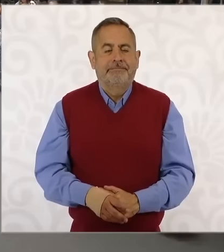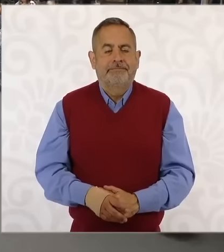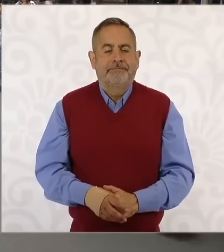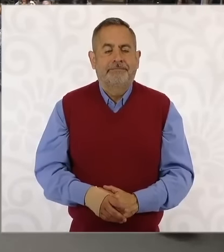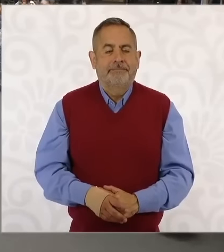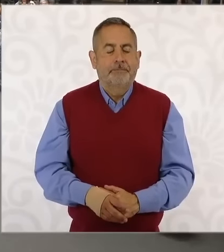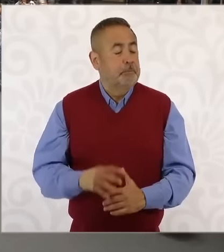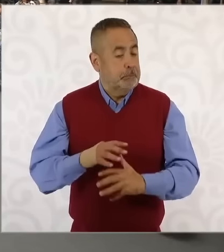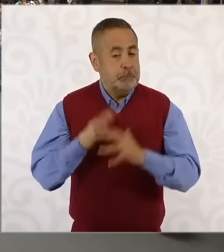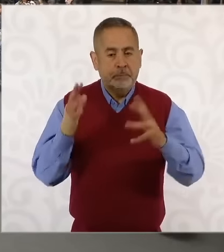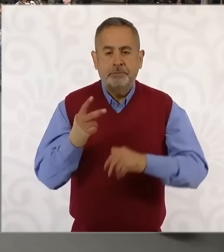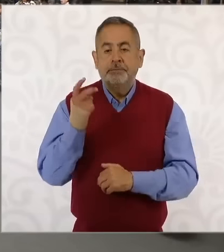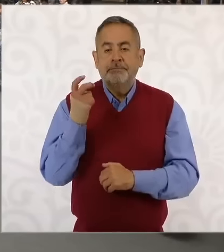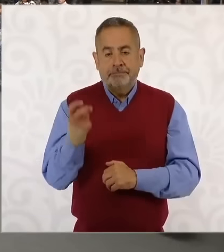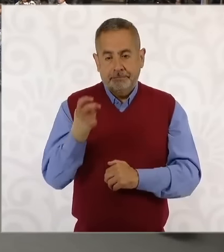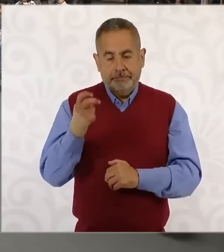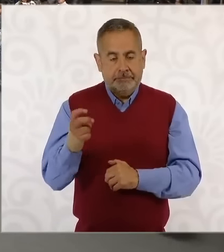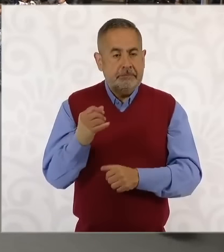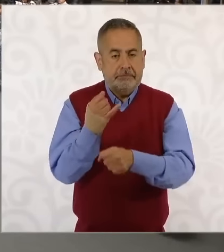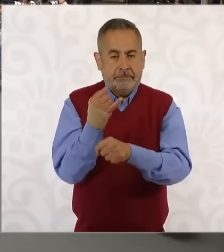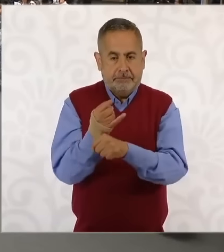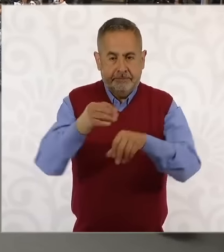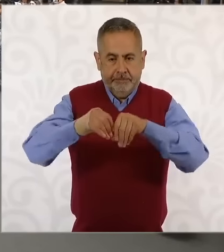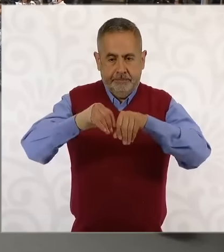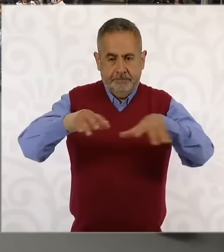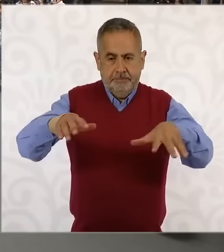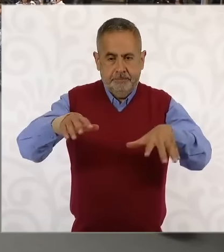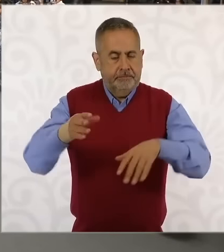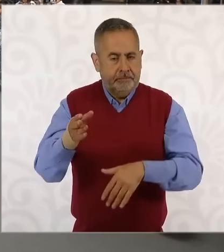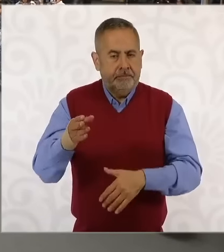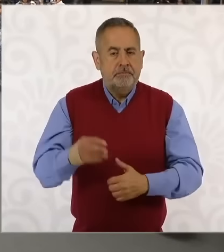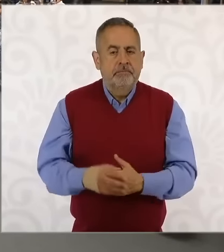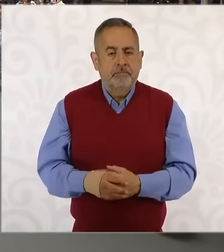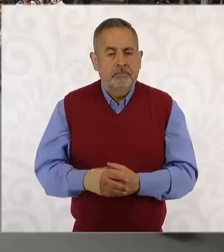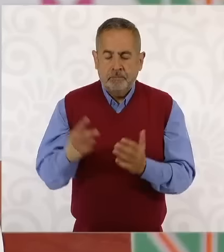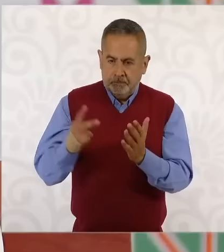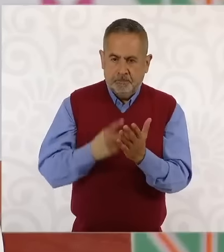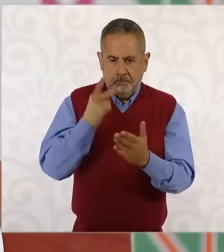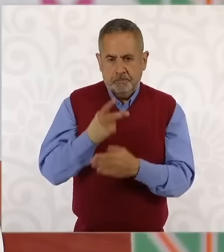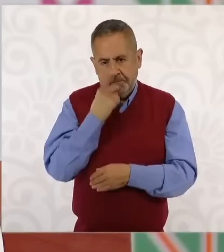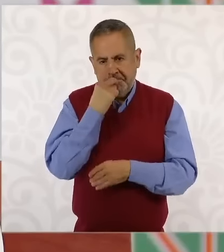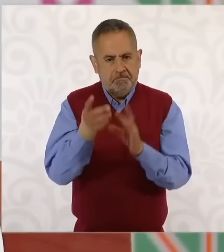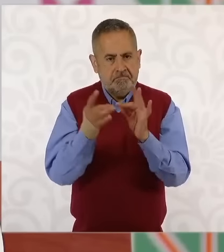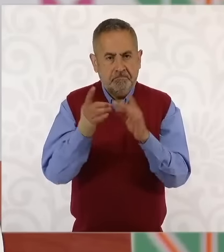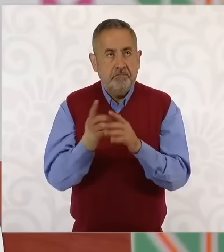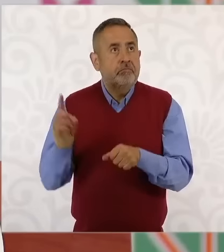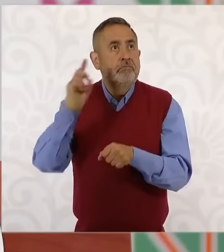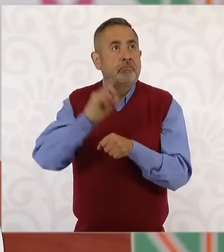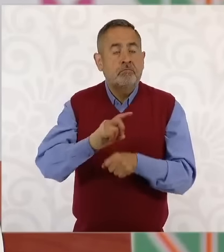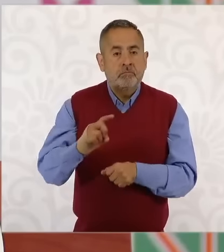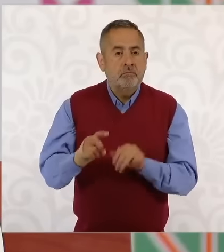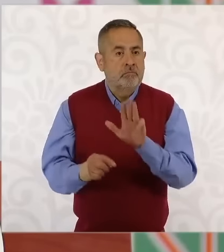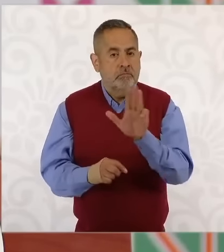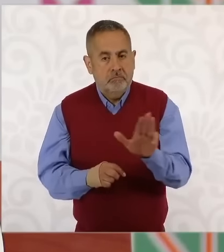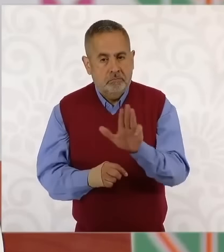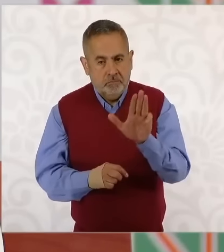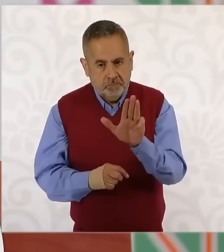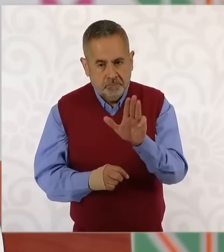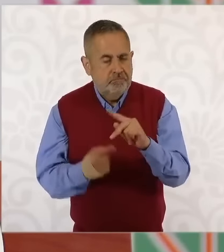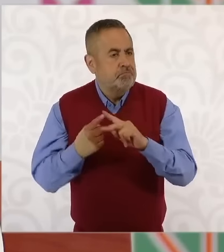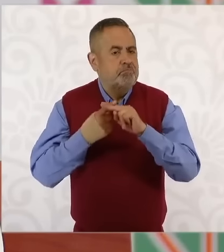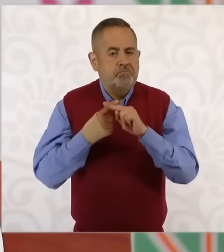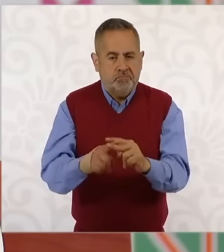Bueno, pues esta es la información. Eh, repito, a partir de el día miércoles inicia la entrega